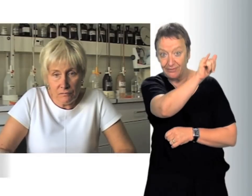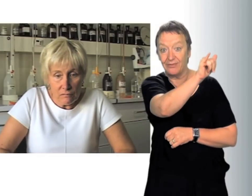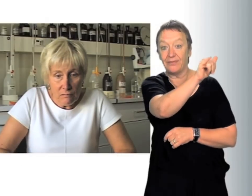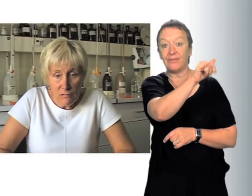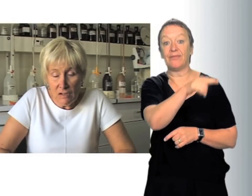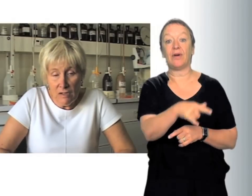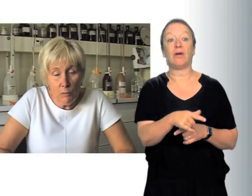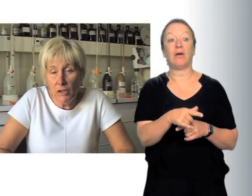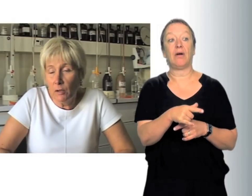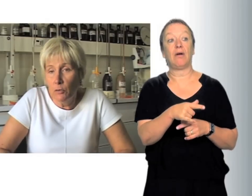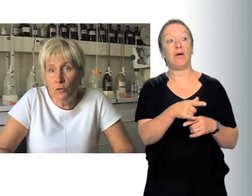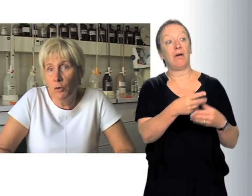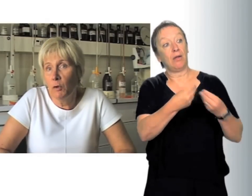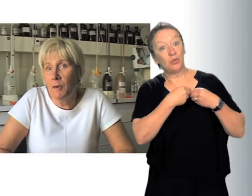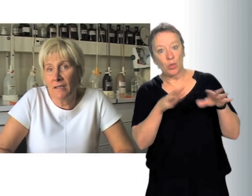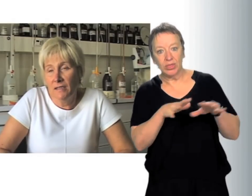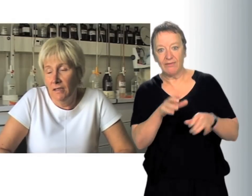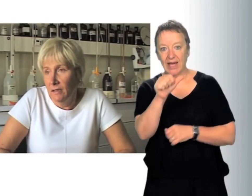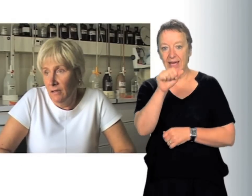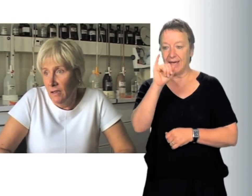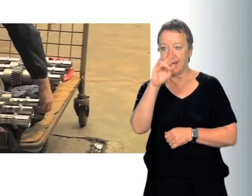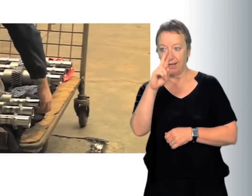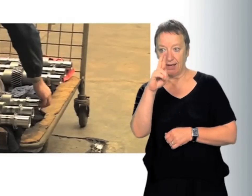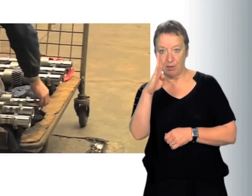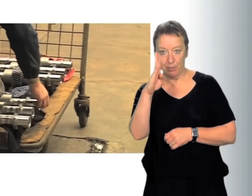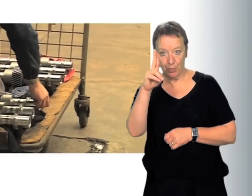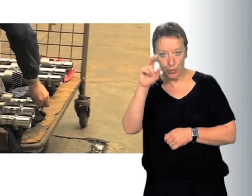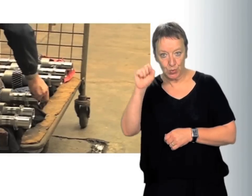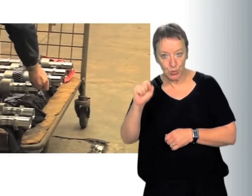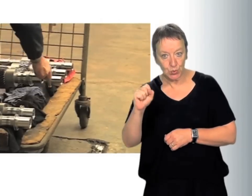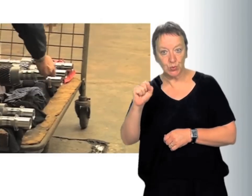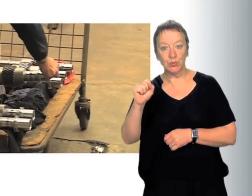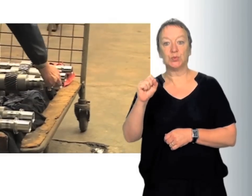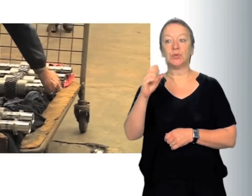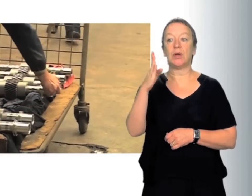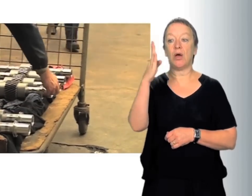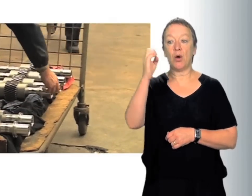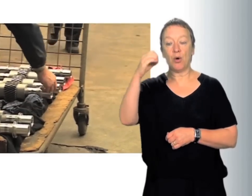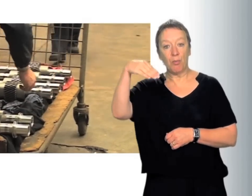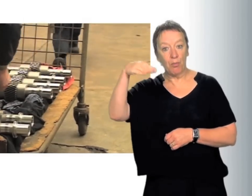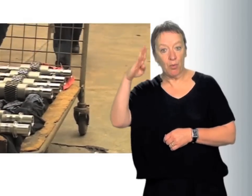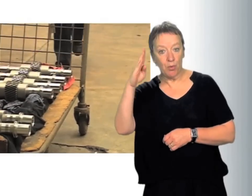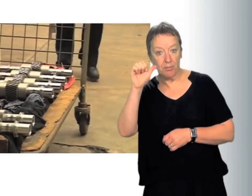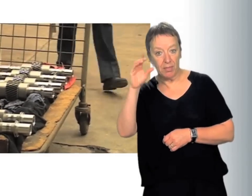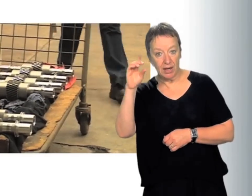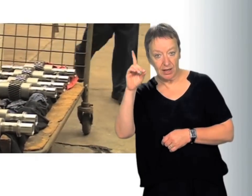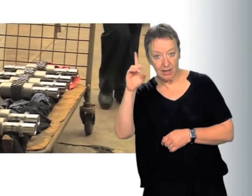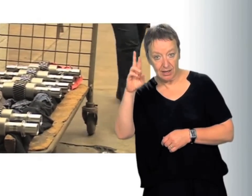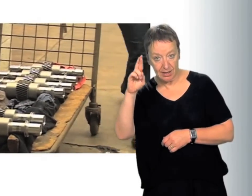travailler pour Airbus, pour Bombardier pour Boeing et toutes ces sociétés d'aviation.